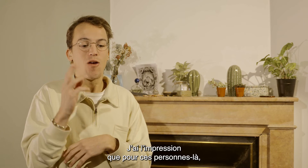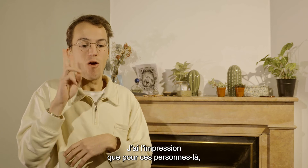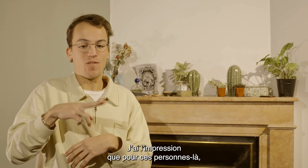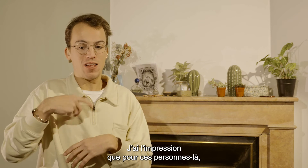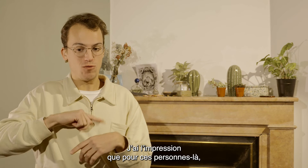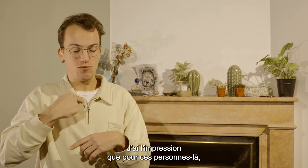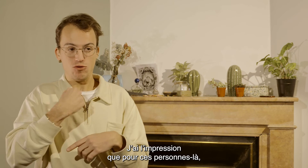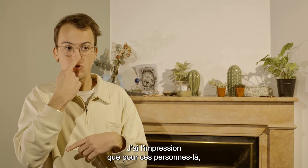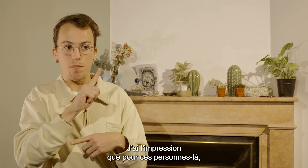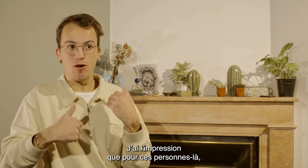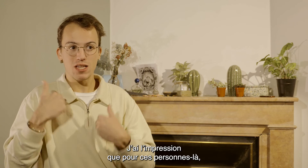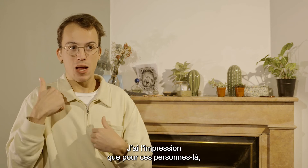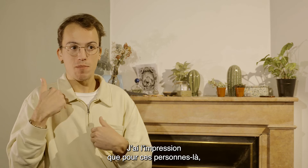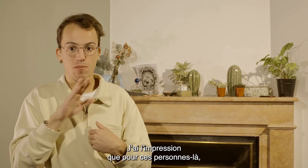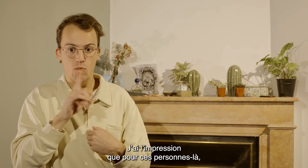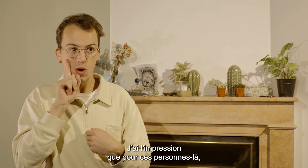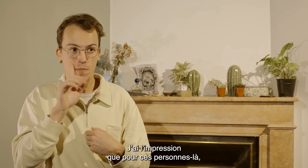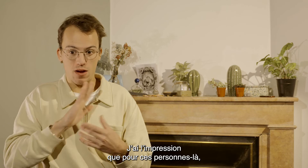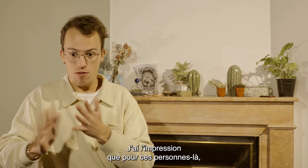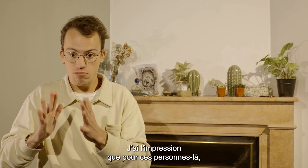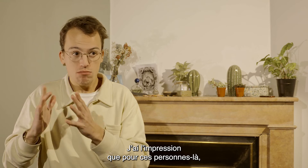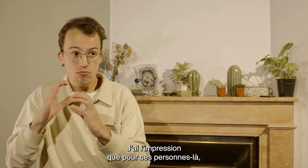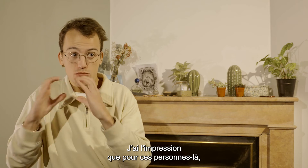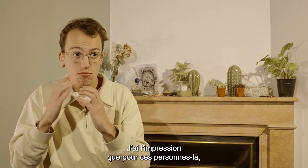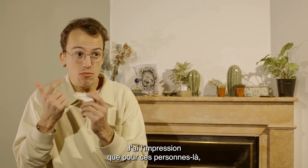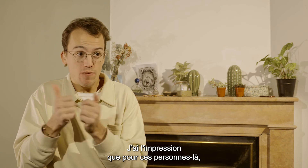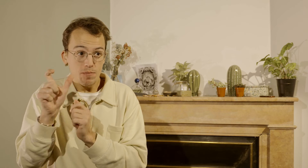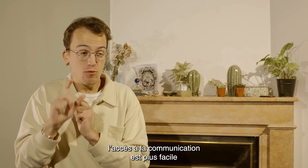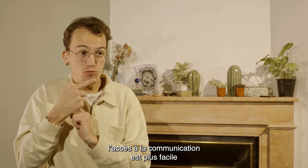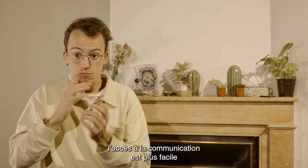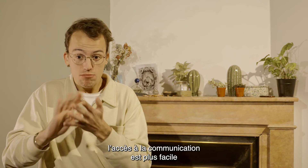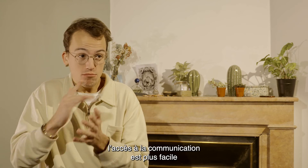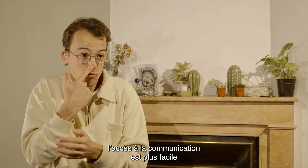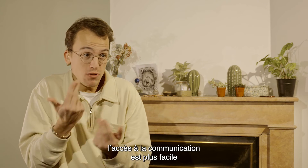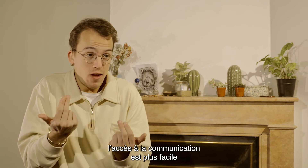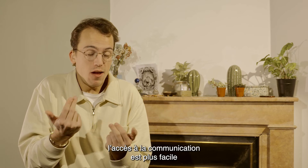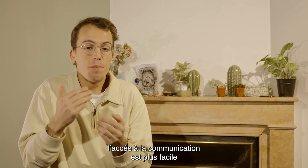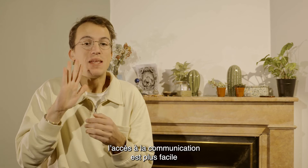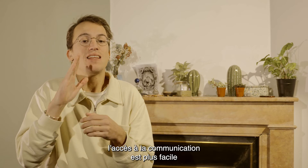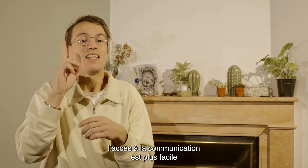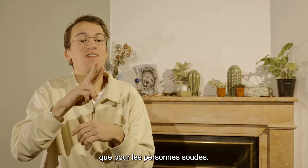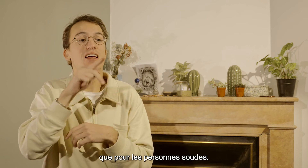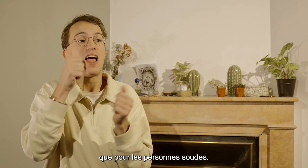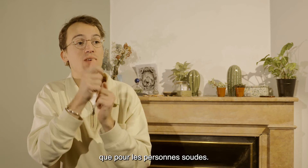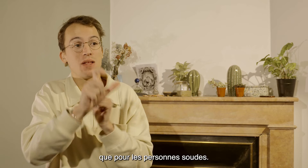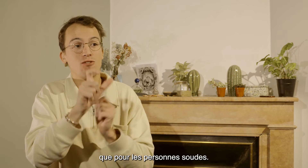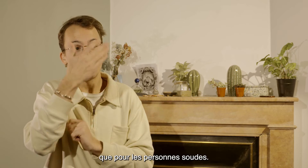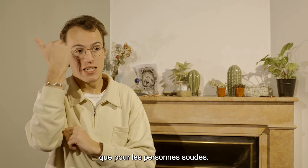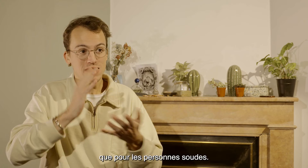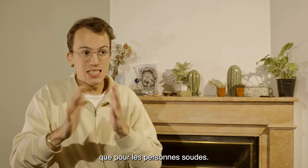J’ai l’impression que pour ces personnes-là, l’accès à la communication est plus facile que pour les personnes soudes.